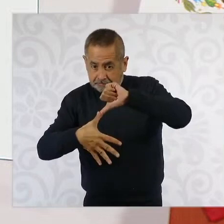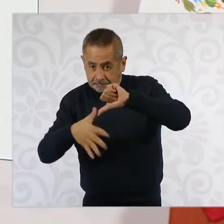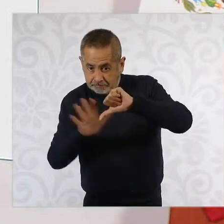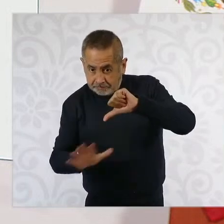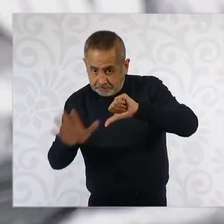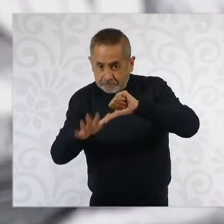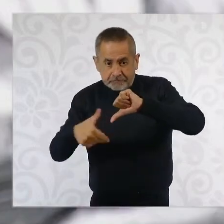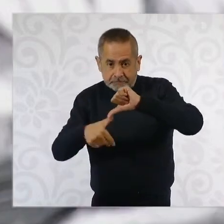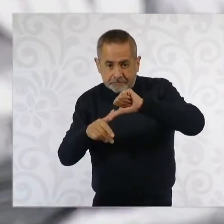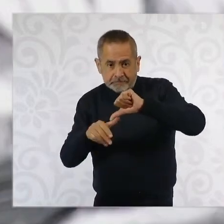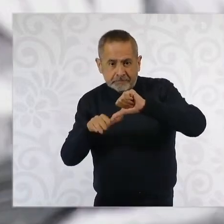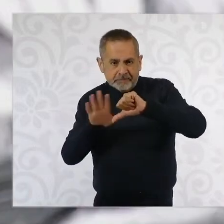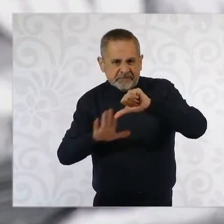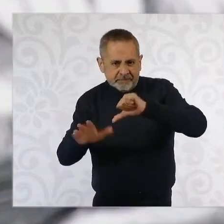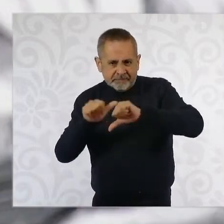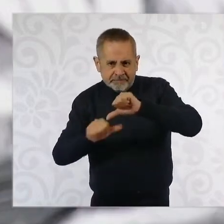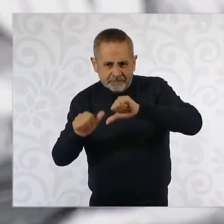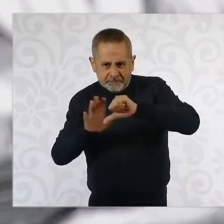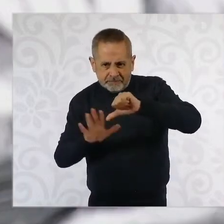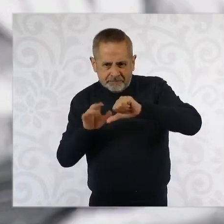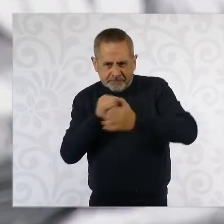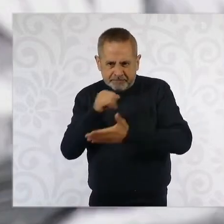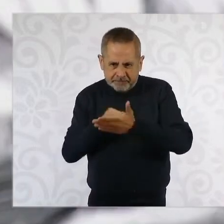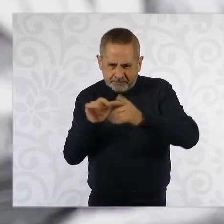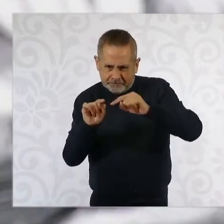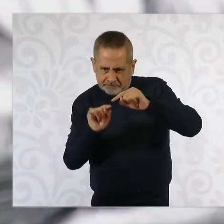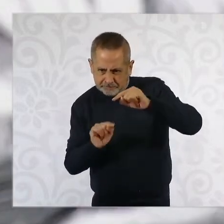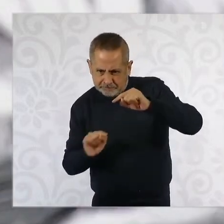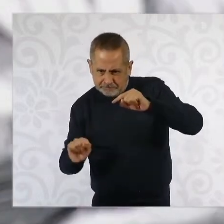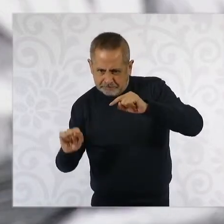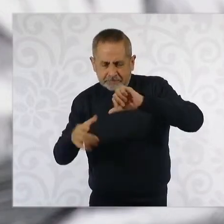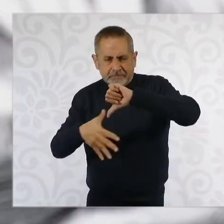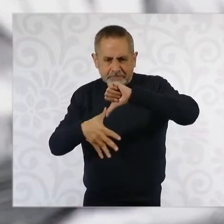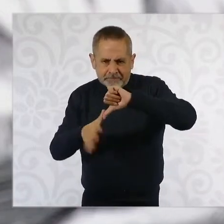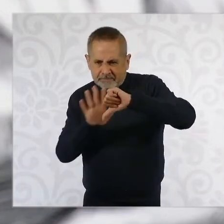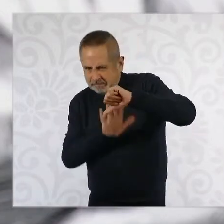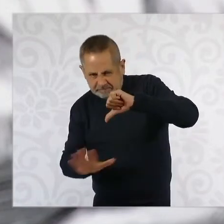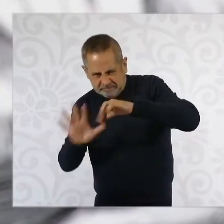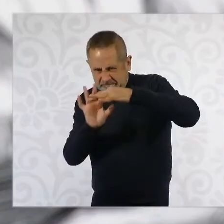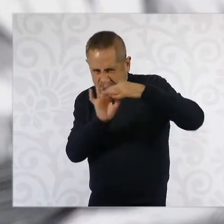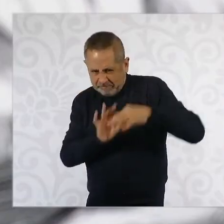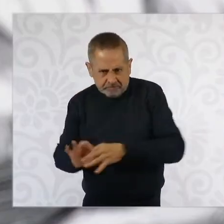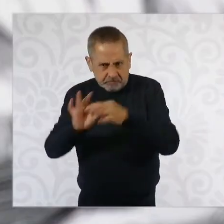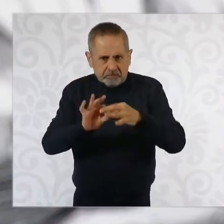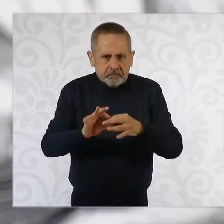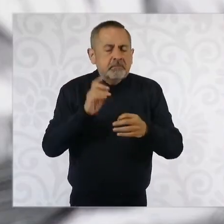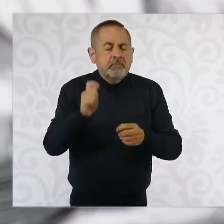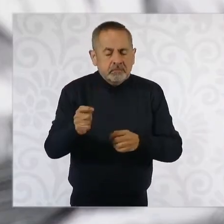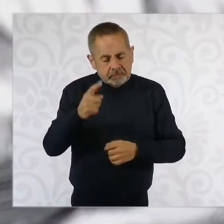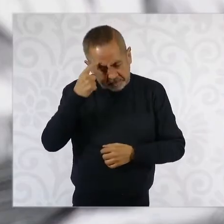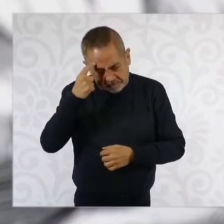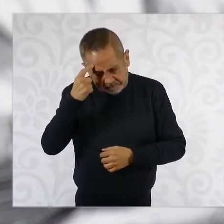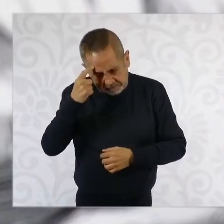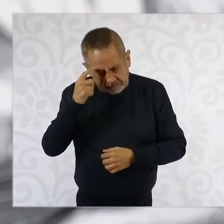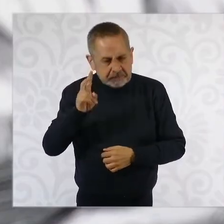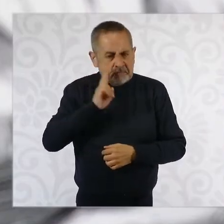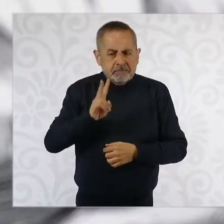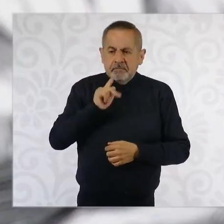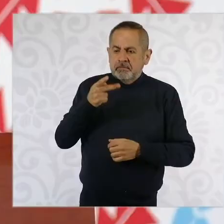Caribe todos los países pero en particular América Latina y el Caribe puedan gozar de condiciones